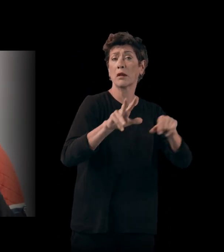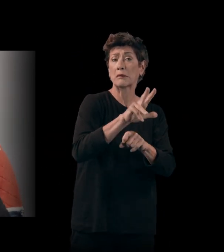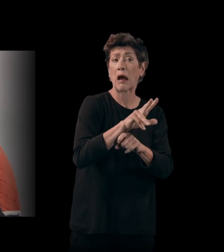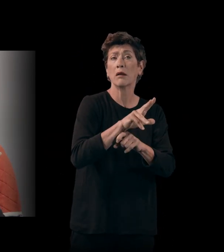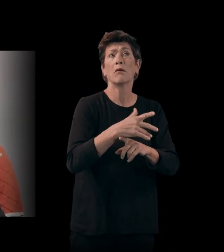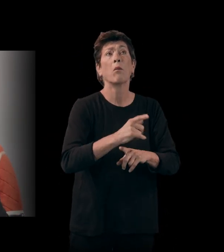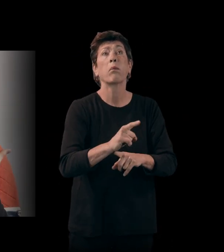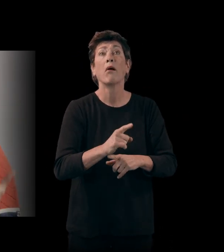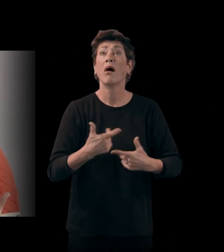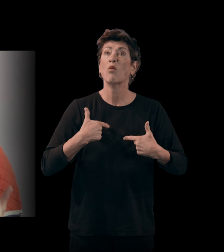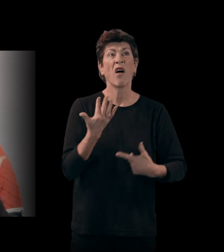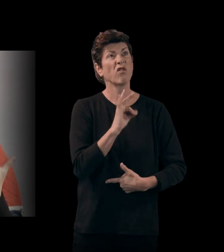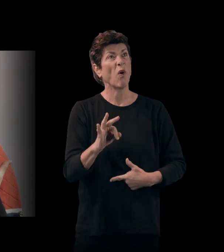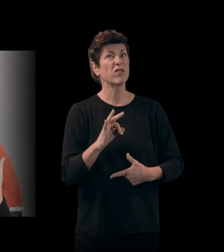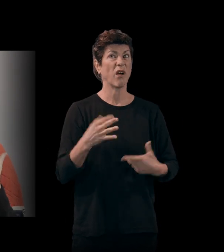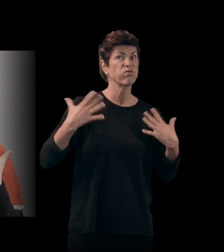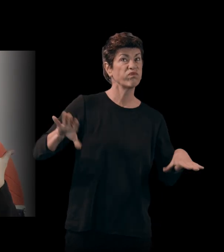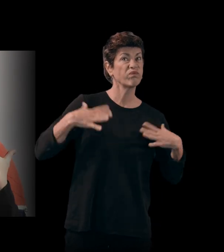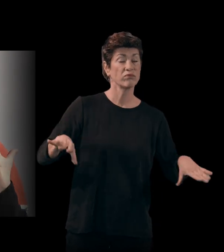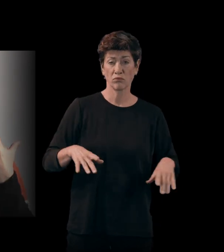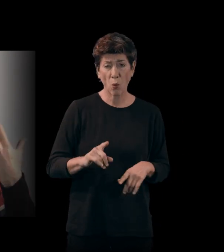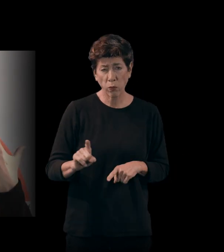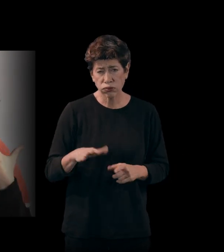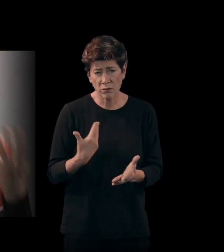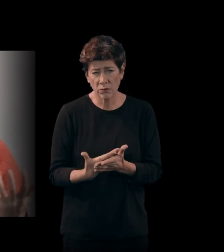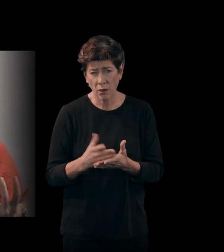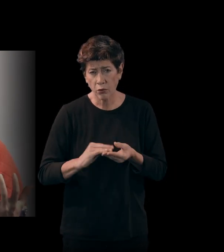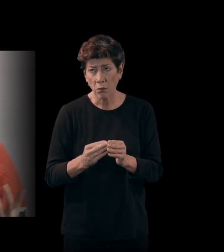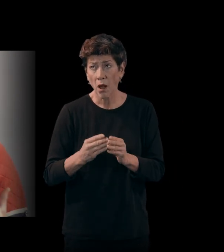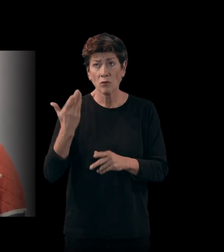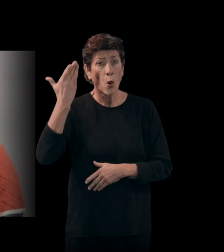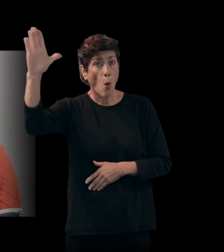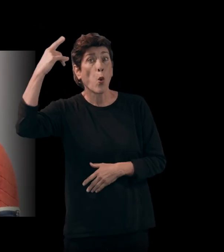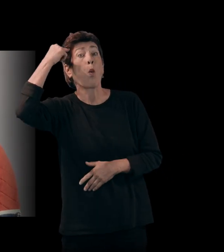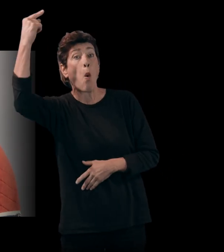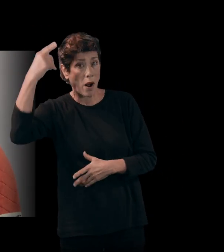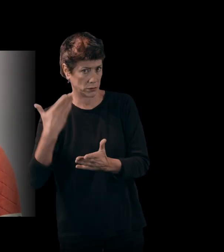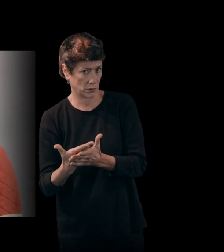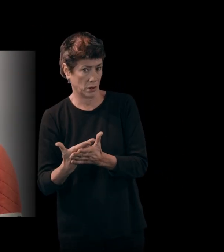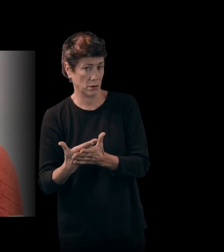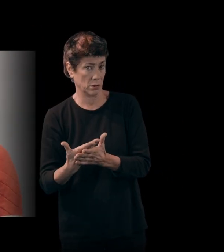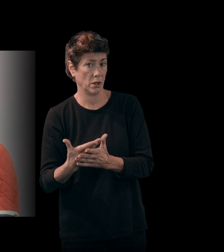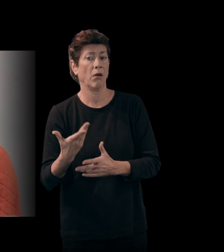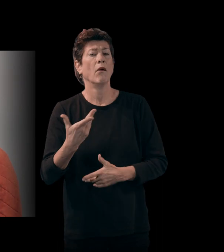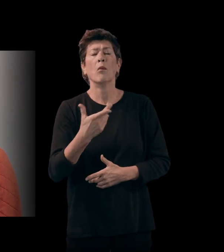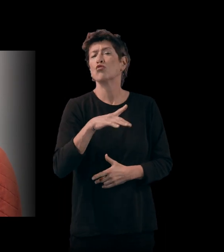ce n'est pas qu'ils ne se sentent pas Français. Enfin, ça, c'est une problématique qui est projetée de l'extérieur. Comme le dit Youssef, à un moment donné, ça,